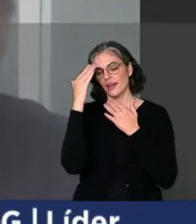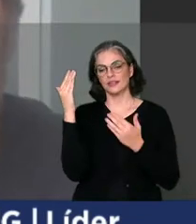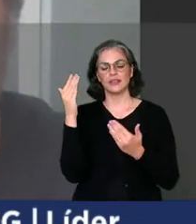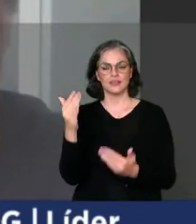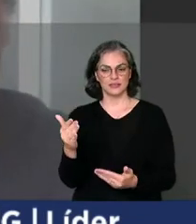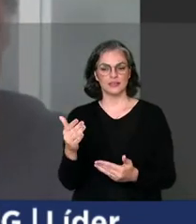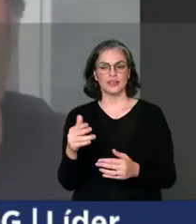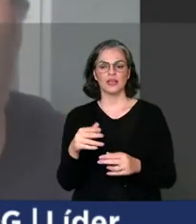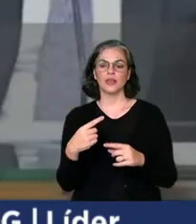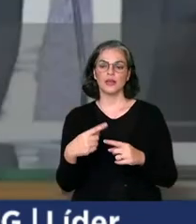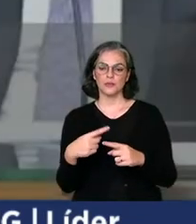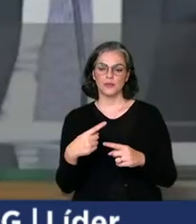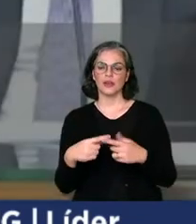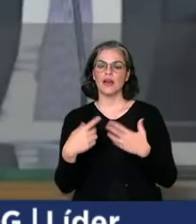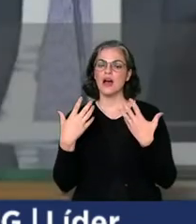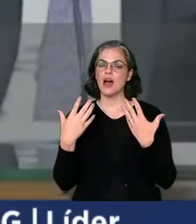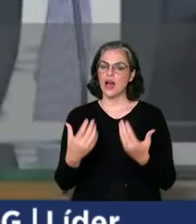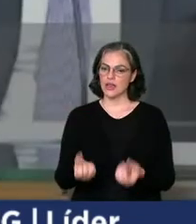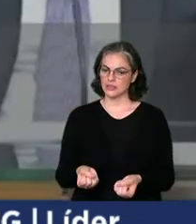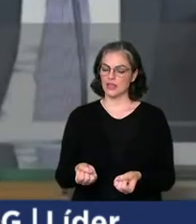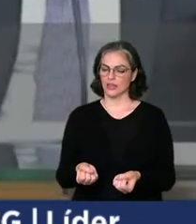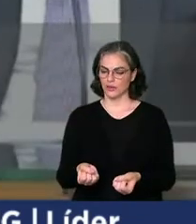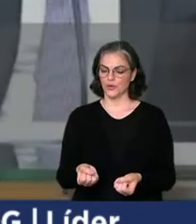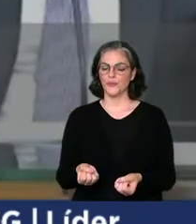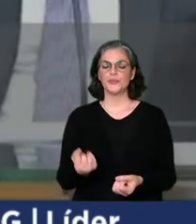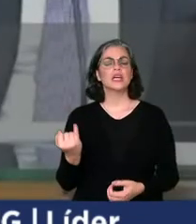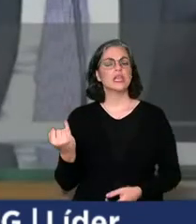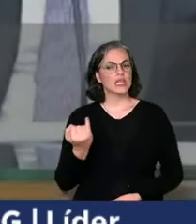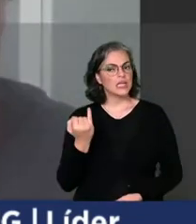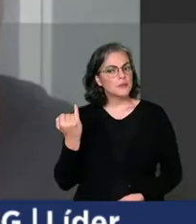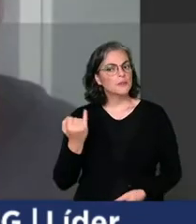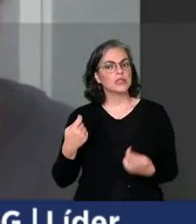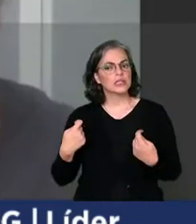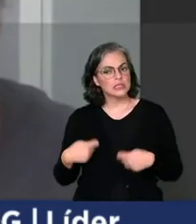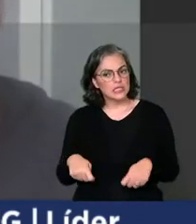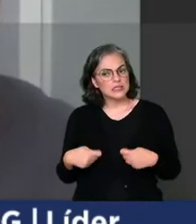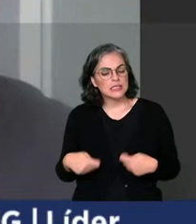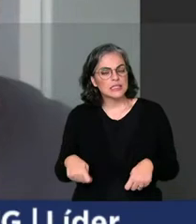APROVEITAR PARA AGRADECER POR TER ATENDIDO UMA DEMANDA TÃO IMPORTANTE PARA O BEM-ESTAR